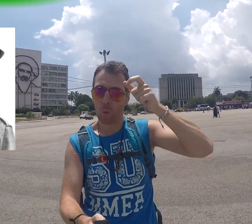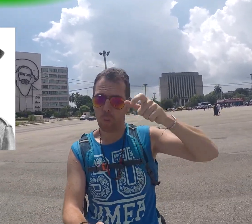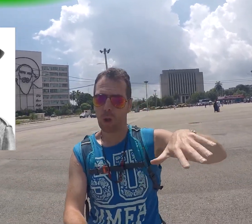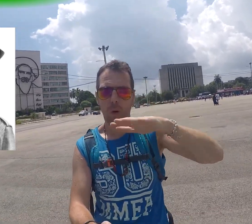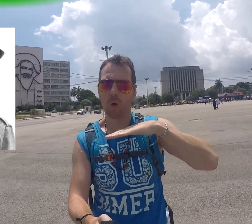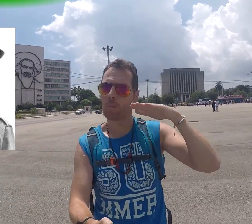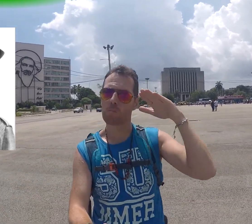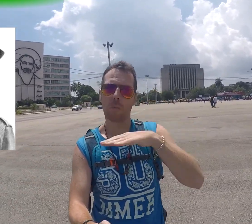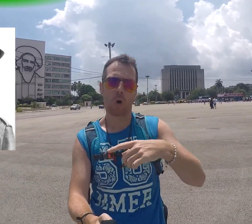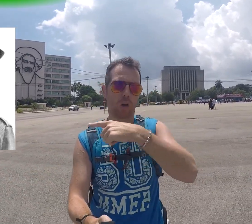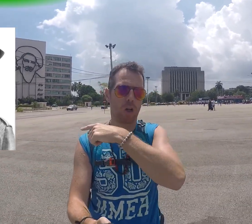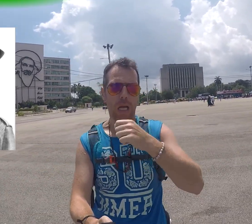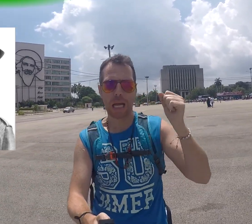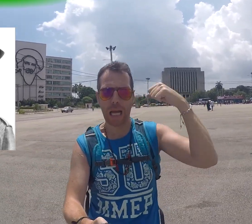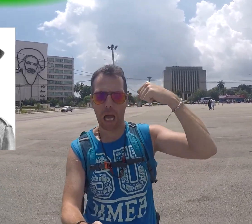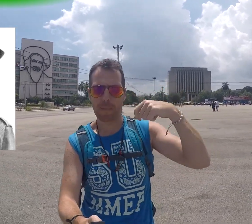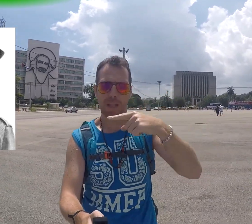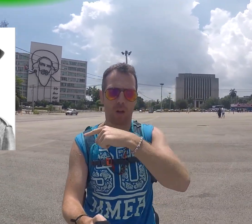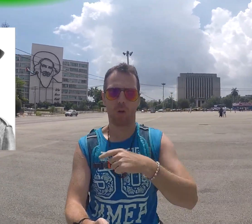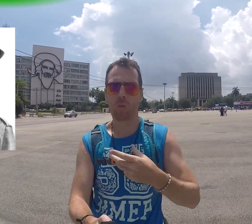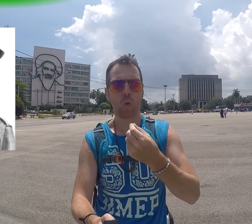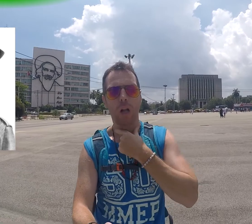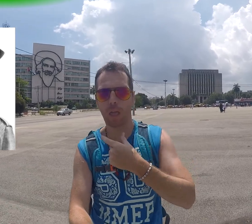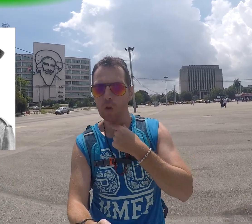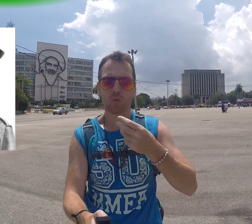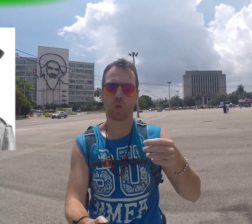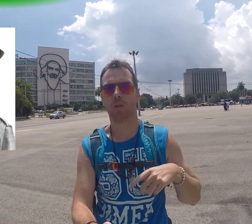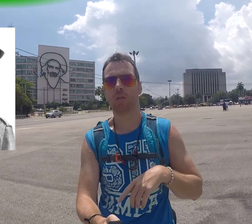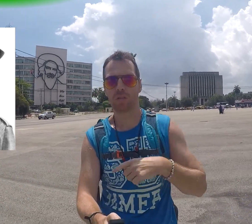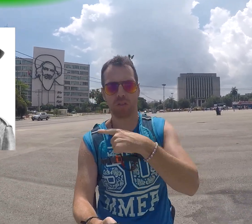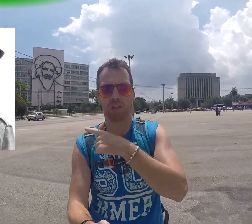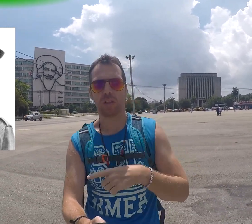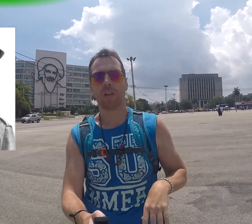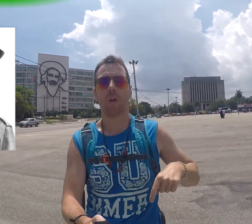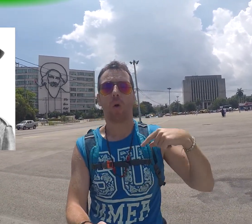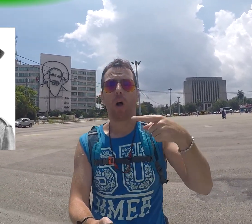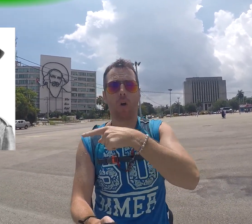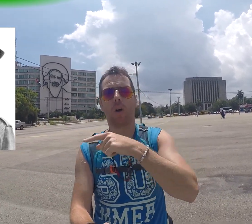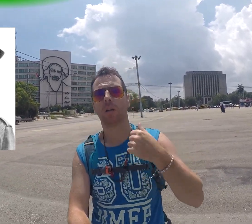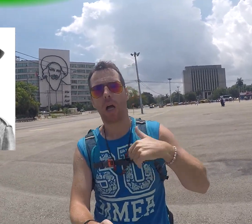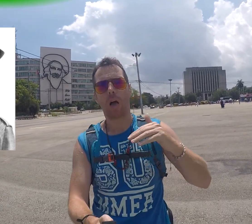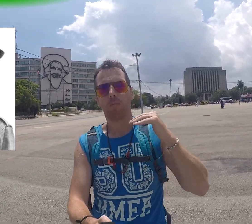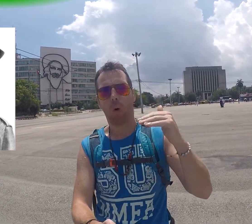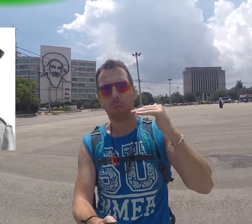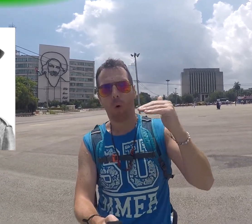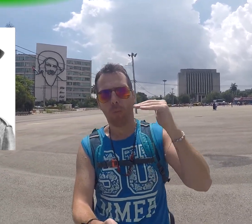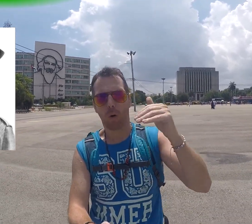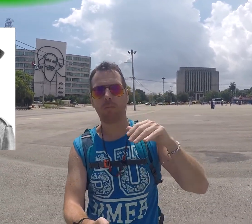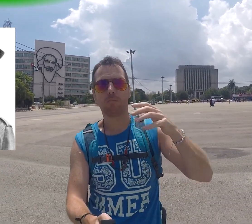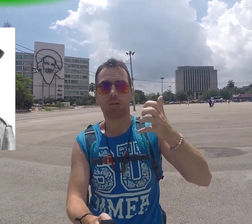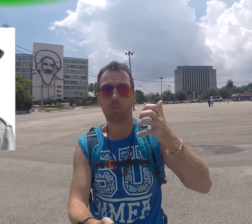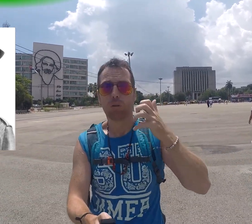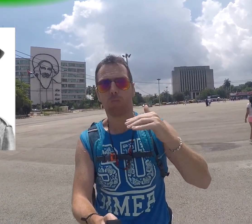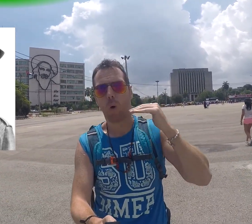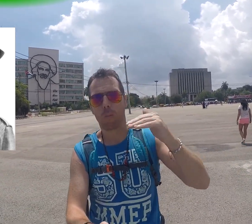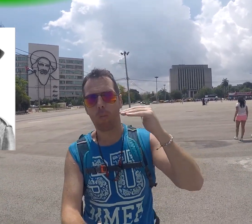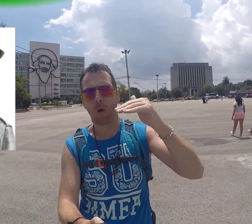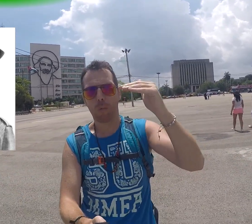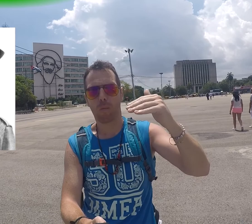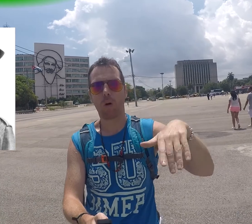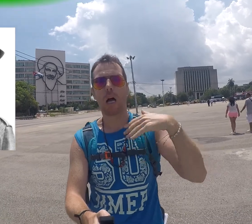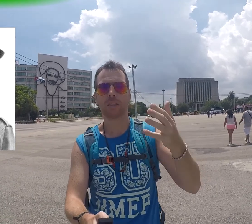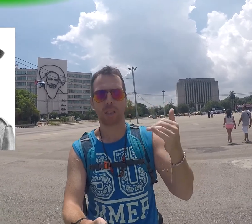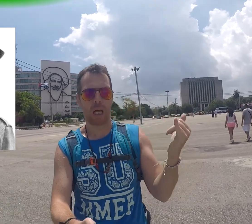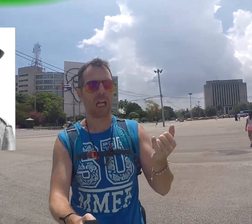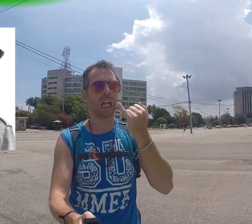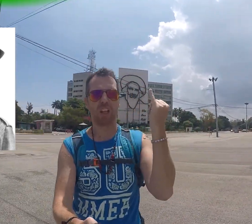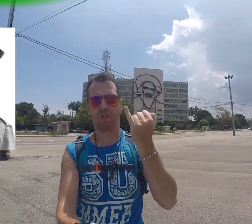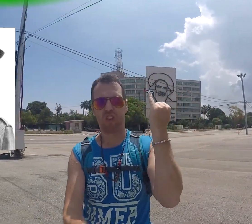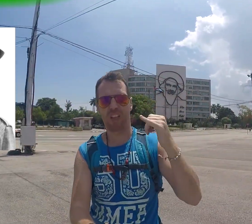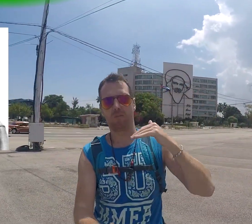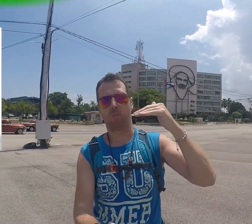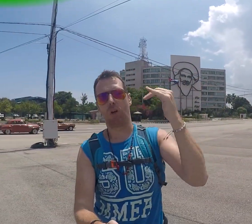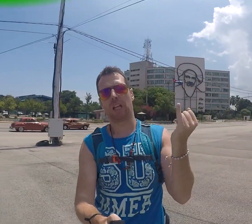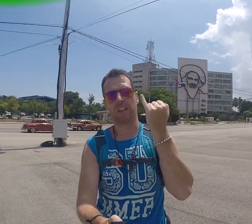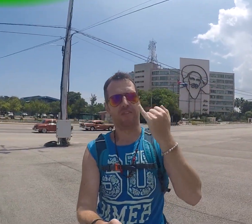Todo el pueblo le adoraba, un hombre con gran sentido del humor que iba ascendiendo hasta que llegó a ser el jefe